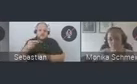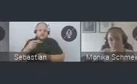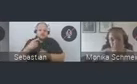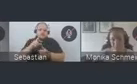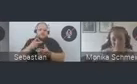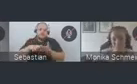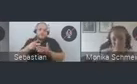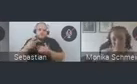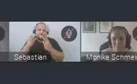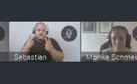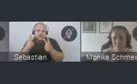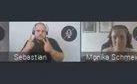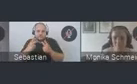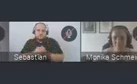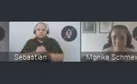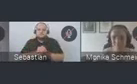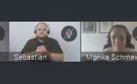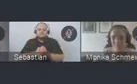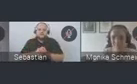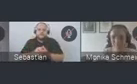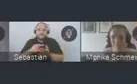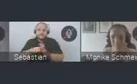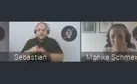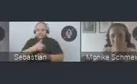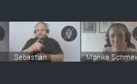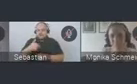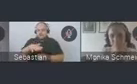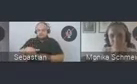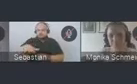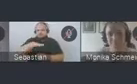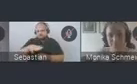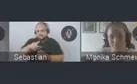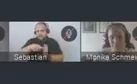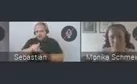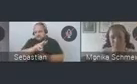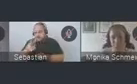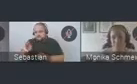które są nam bliskie i wydają nam się ważne dla naszej społeczności, dla was.